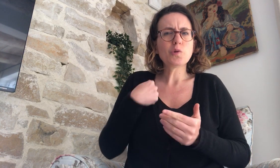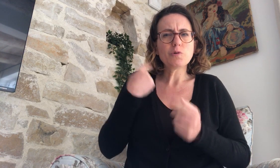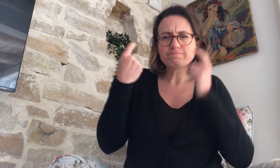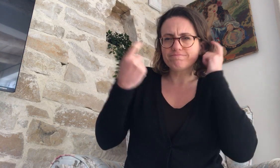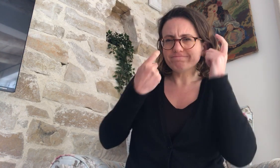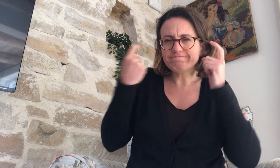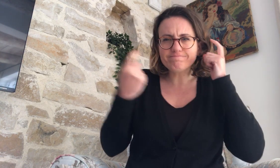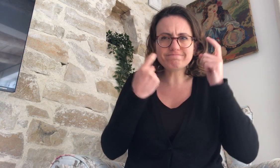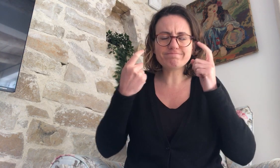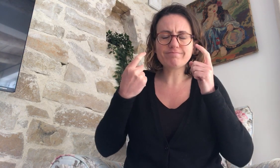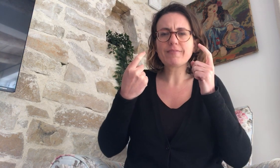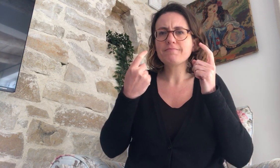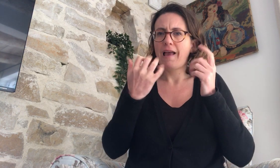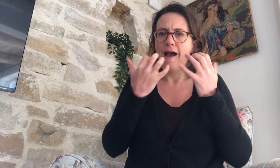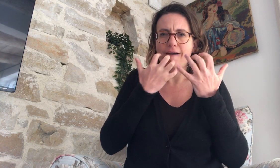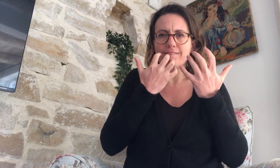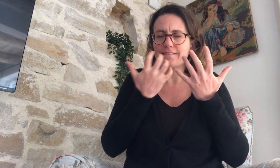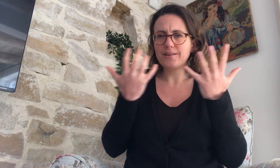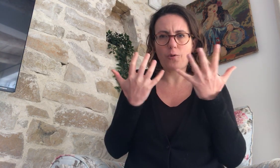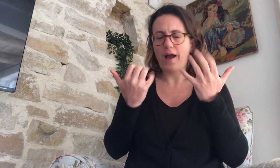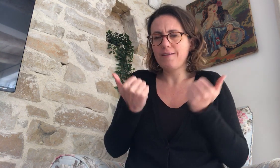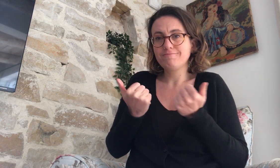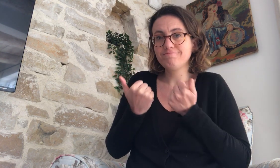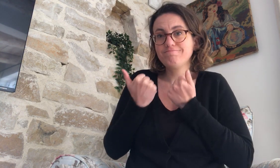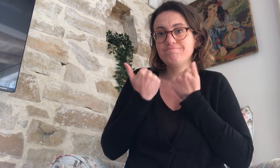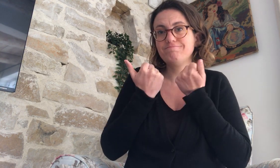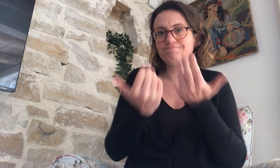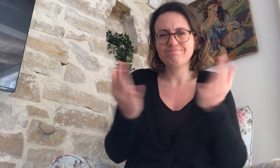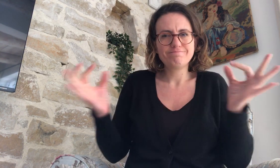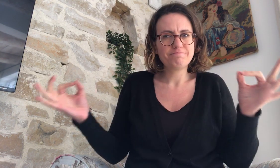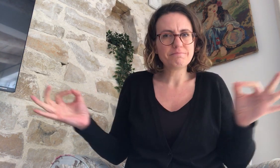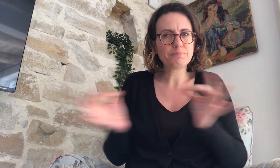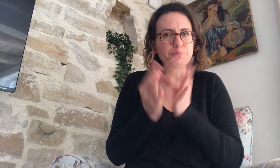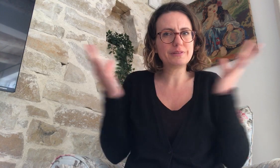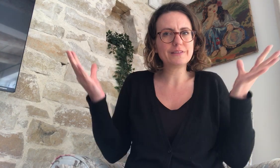Nous avons réfléchi et avions envie exceptionnellement de vous offrir